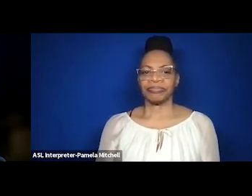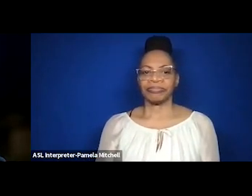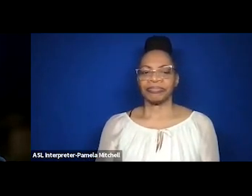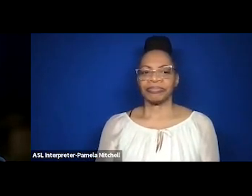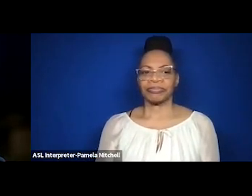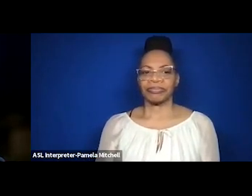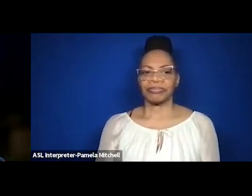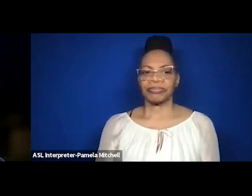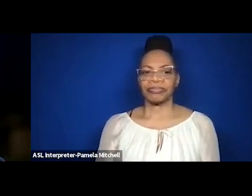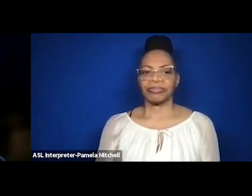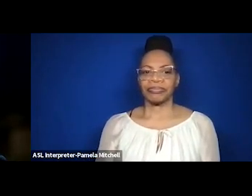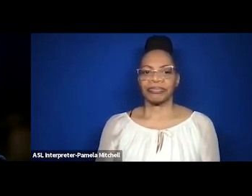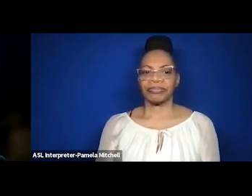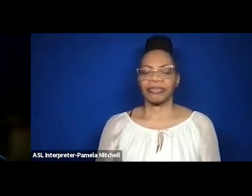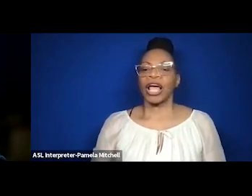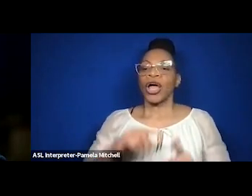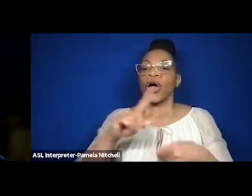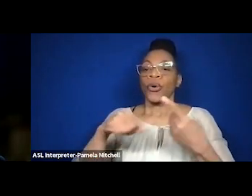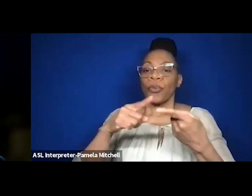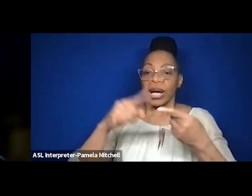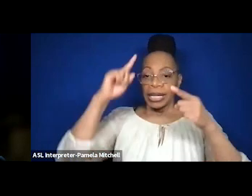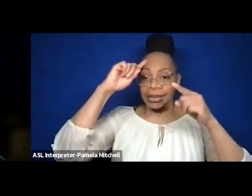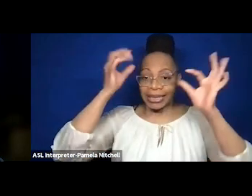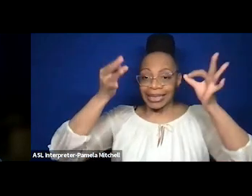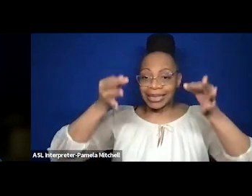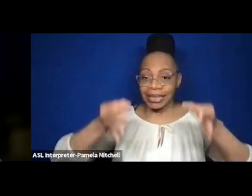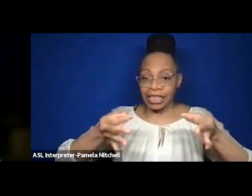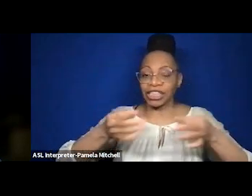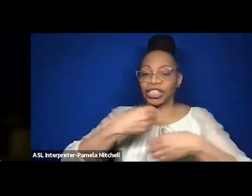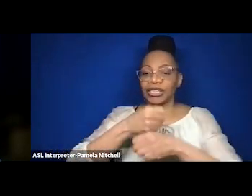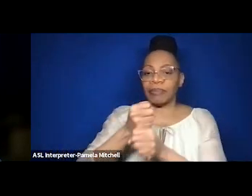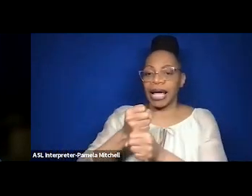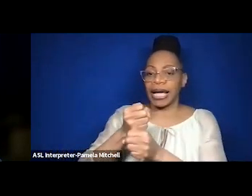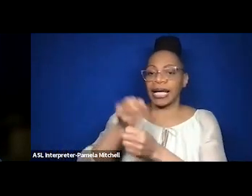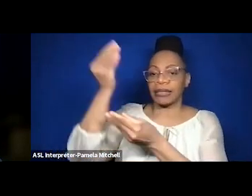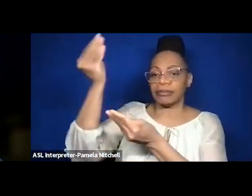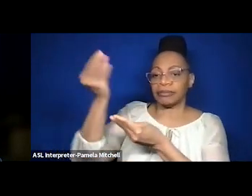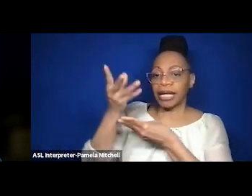Y así que una vez que se toma la decisión y me notifican, notifico al cliente de inmediato.